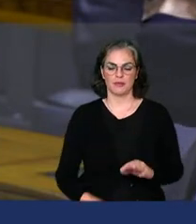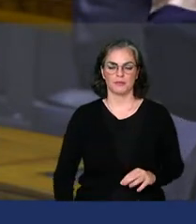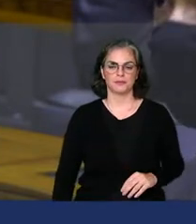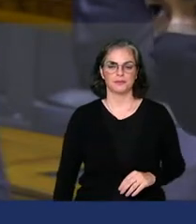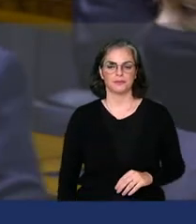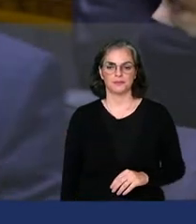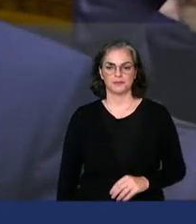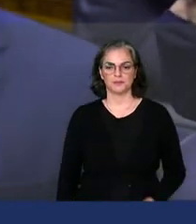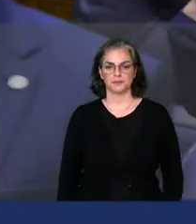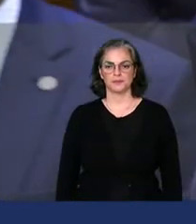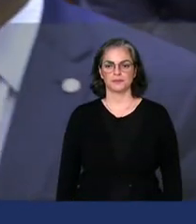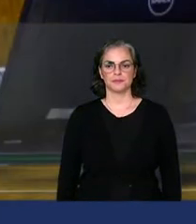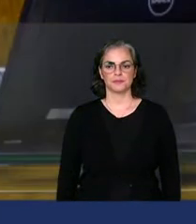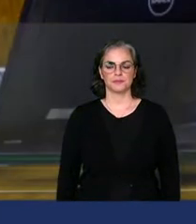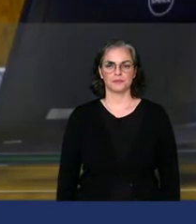VOTO NÃO A ESSA EMENDA.